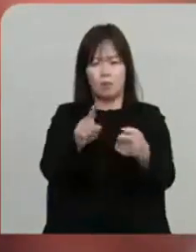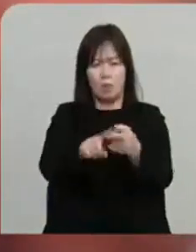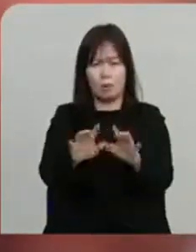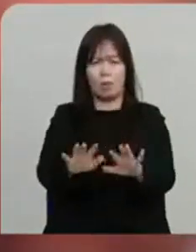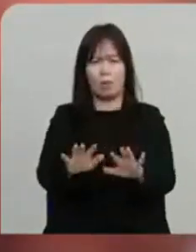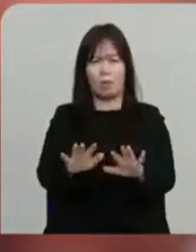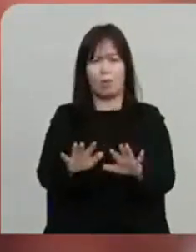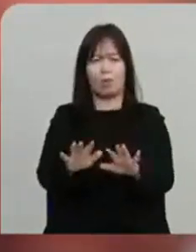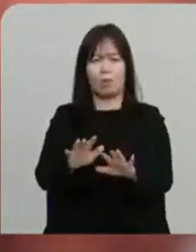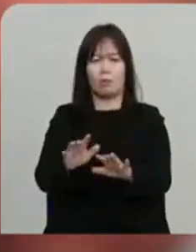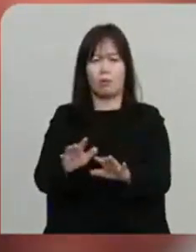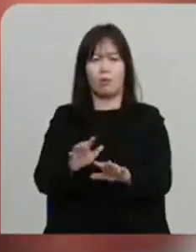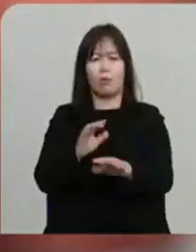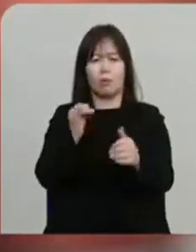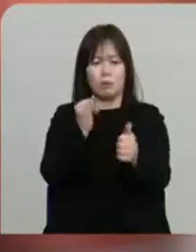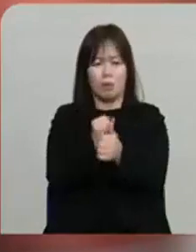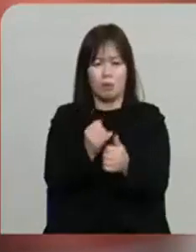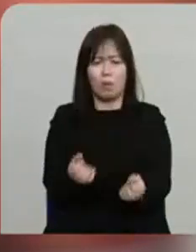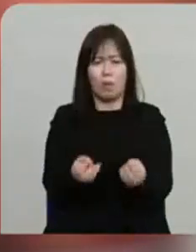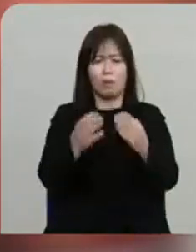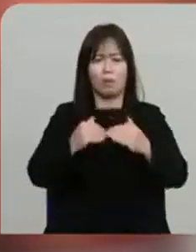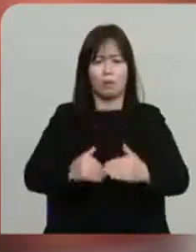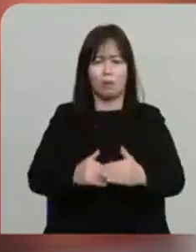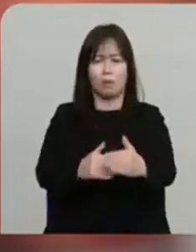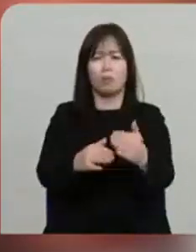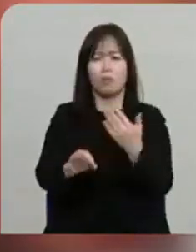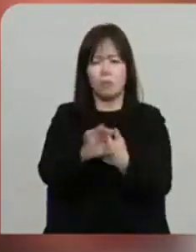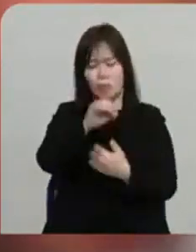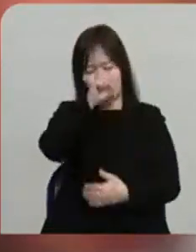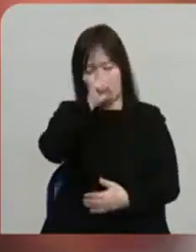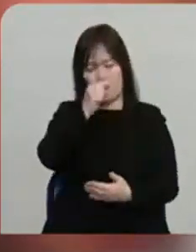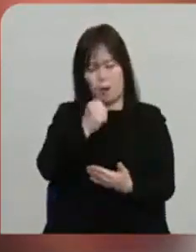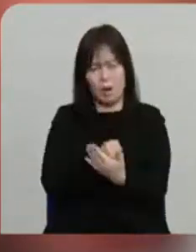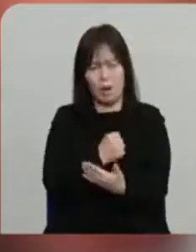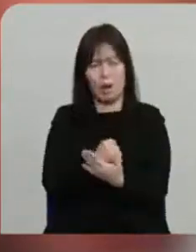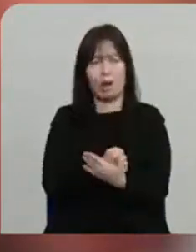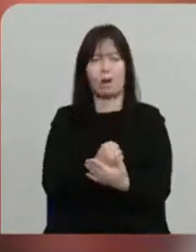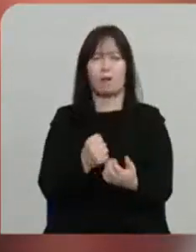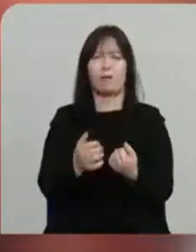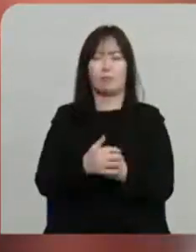결혼식 진행하고 살았으면 더 좋았 을 걸 하는 생각에 마음이 많이